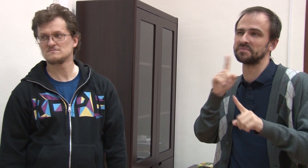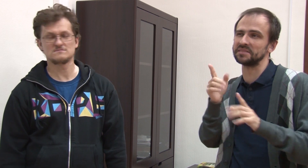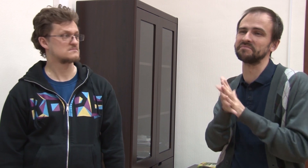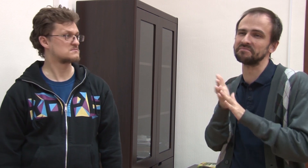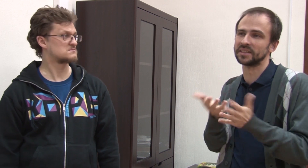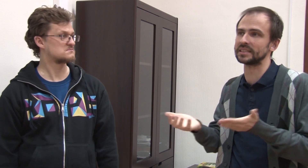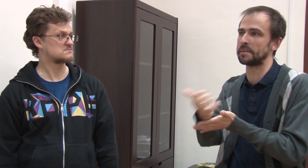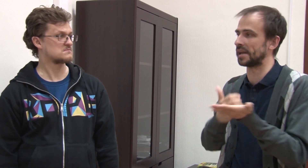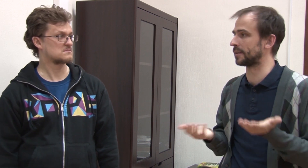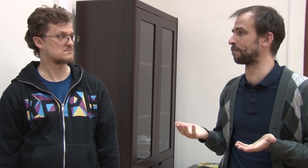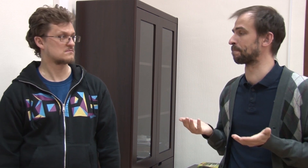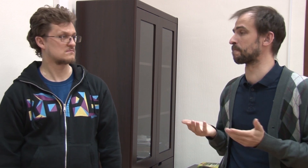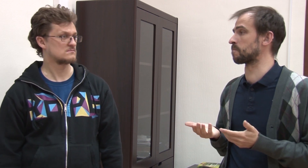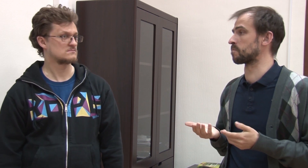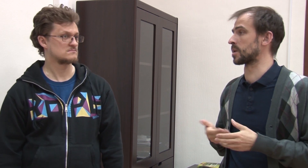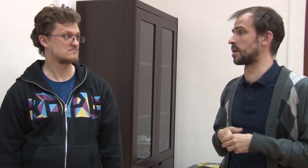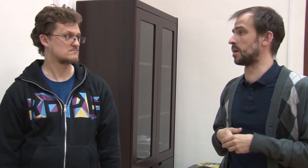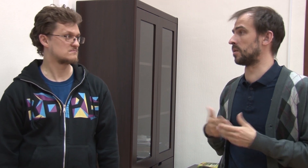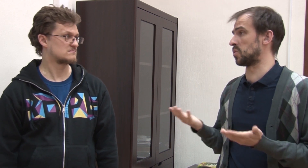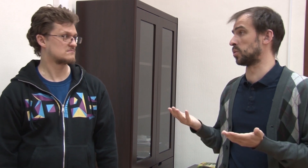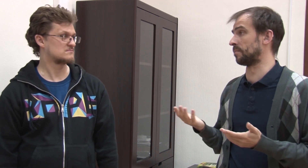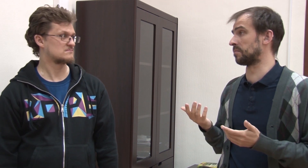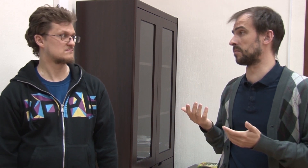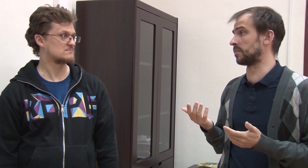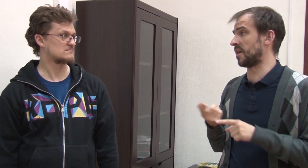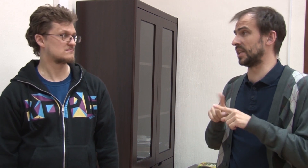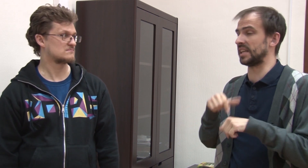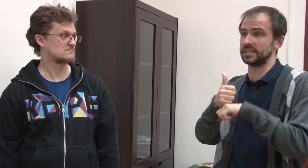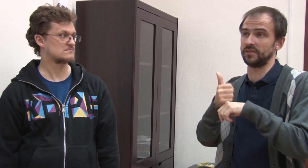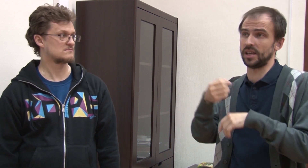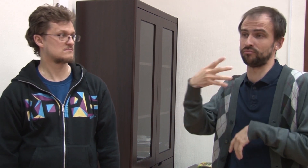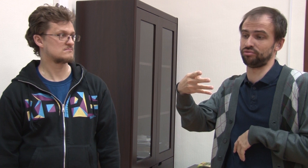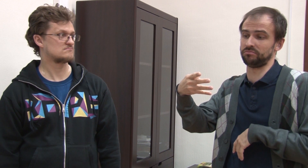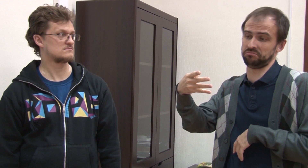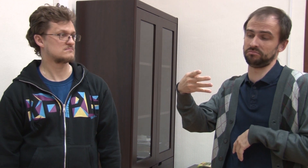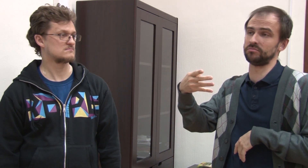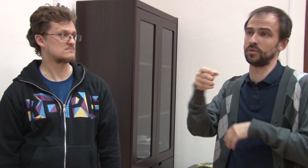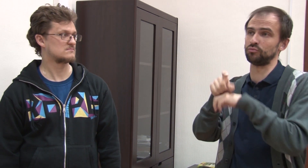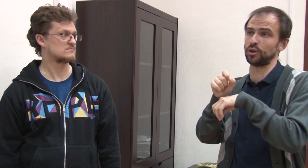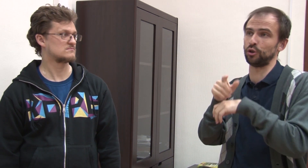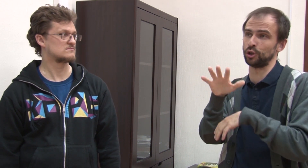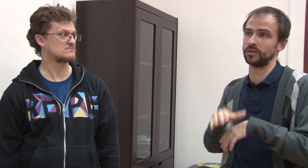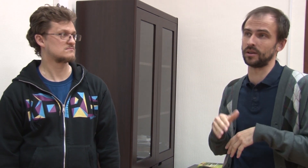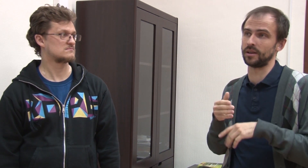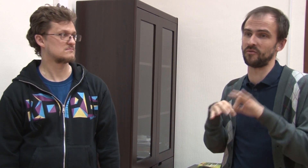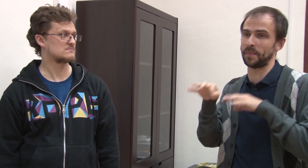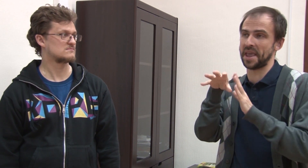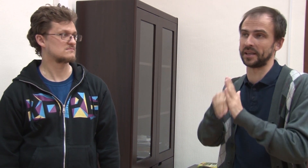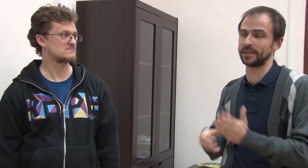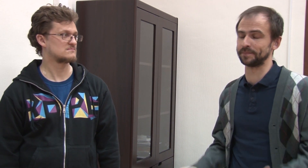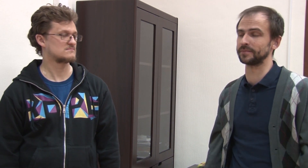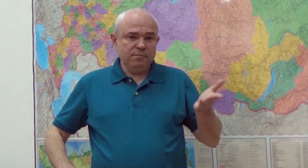Да, планируем собрать "нестандартные" жесты. Вот эти основные четыре задачи заложены в проекте.